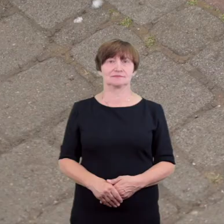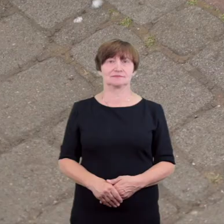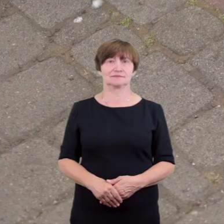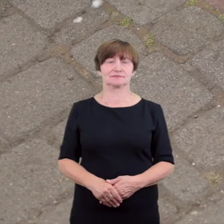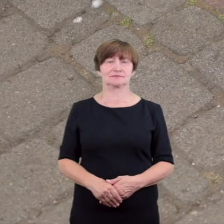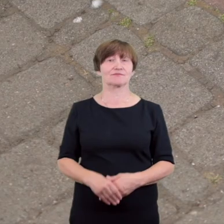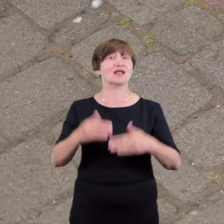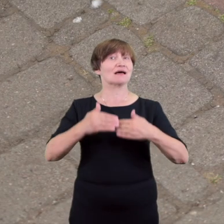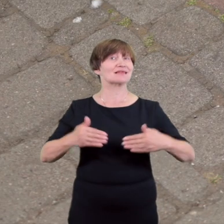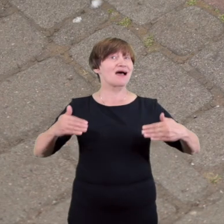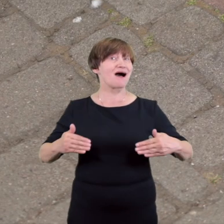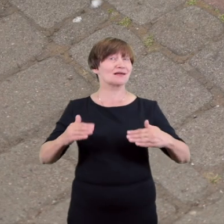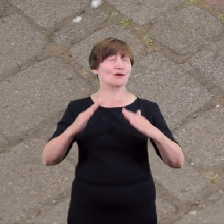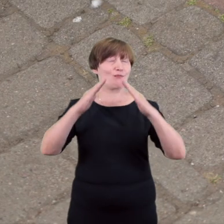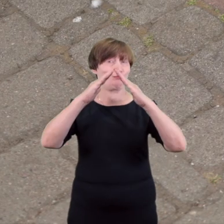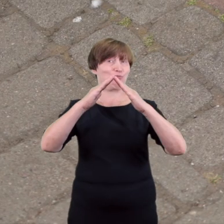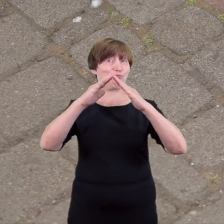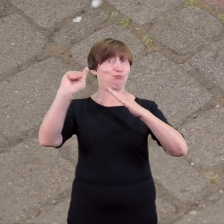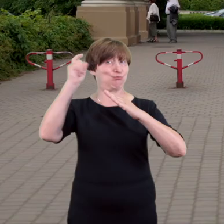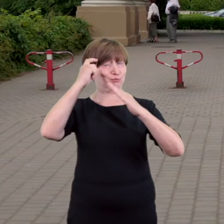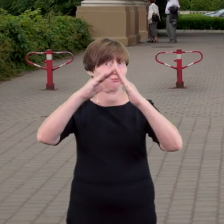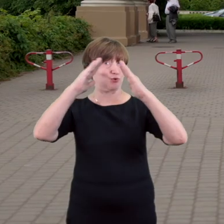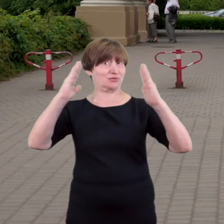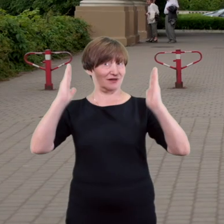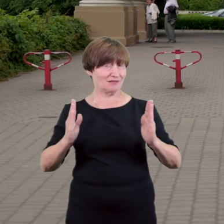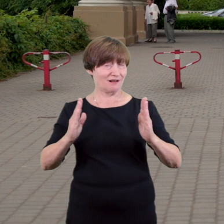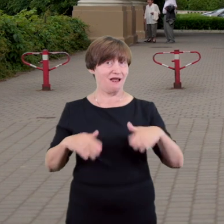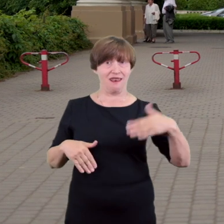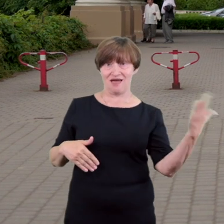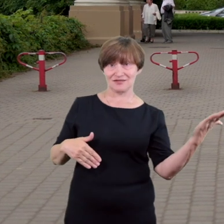Dzięki obniżonym krawężnikom bez problemu dostaniemy się stąd do wejścia